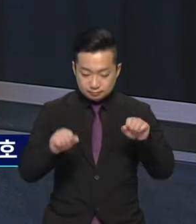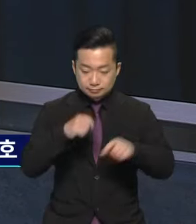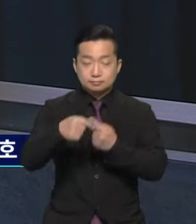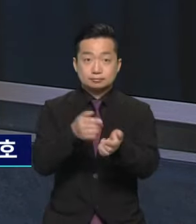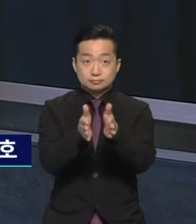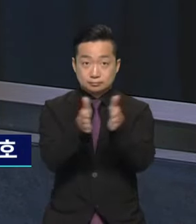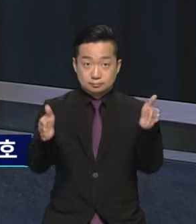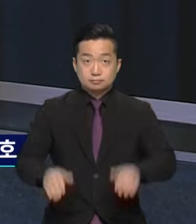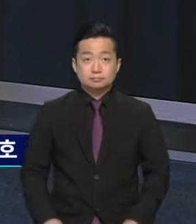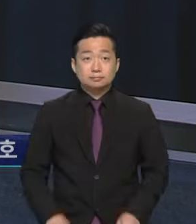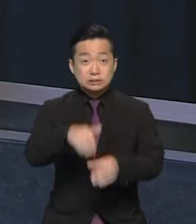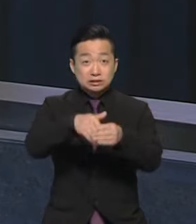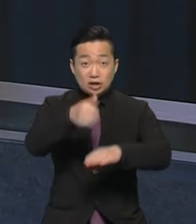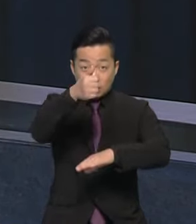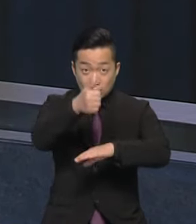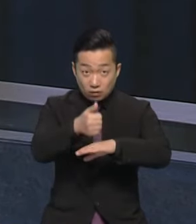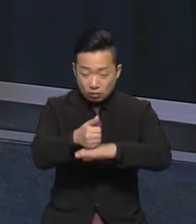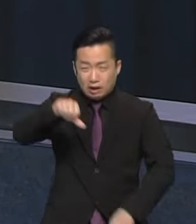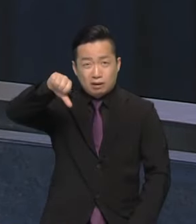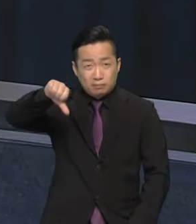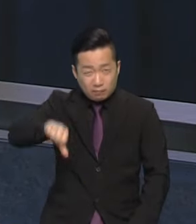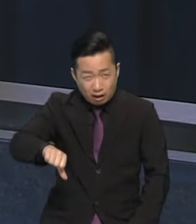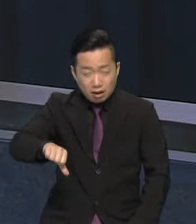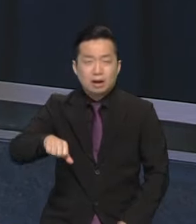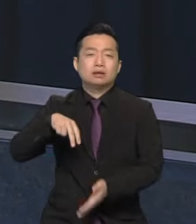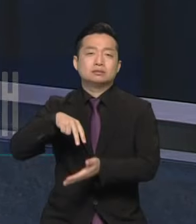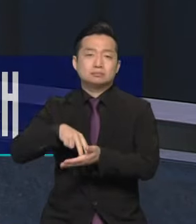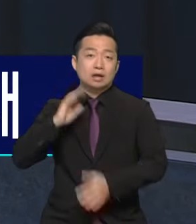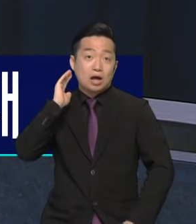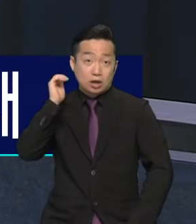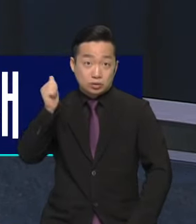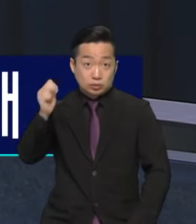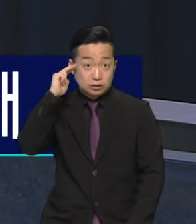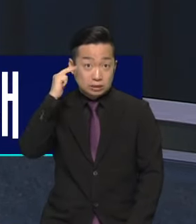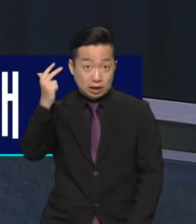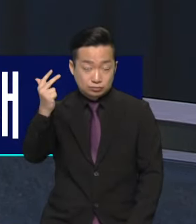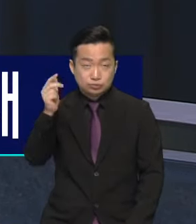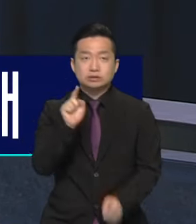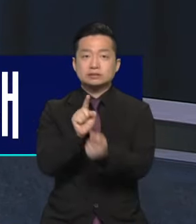대통령이 선거 결과에 대한 입장을 다음 주에 직접 발표할 걸로 보입니다.